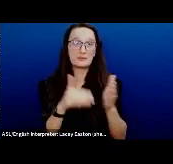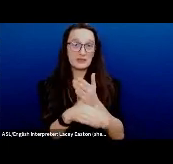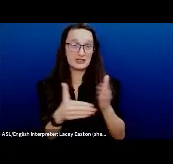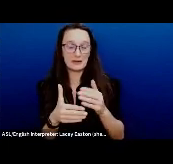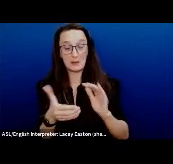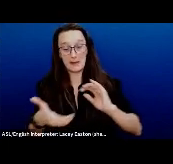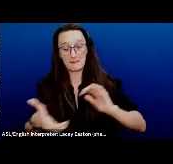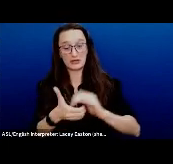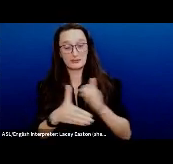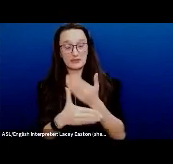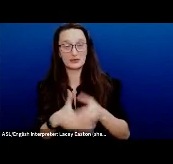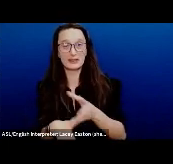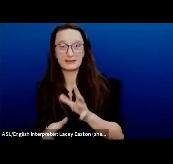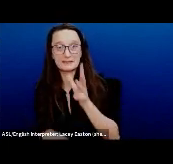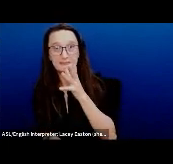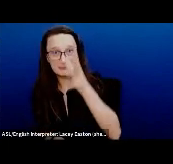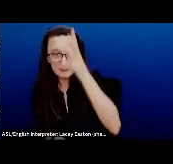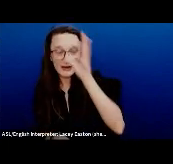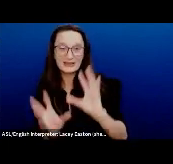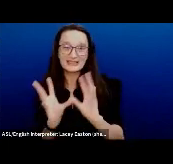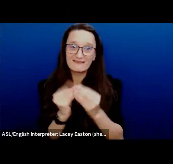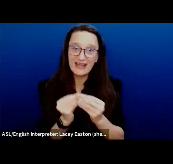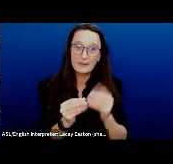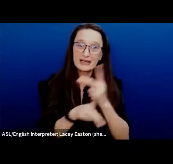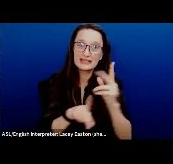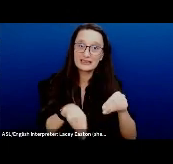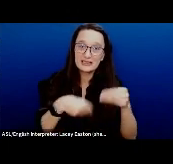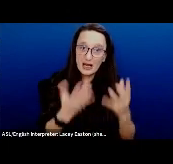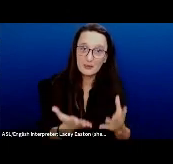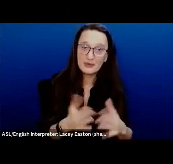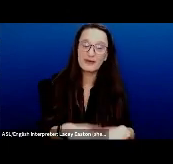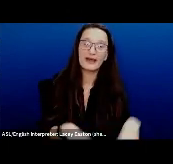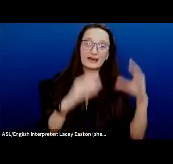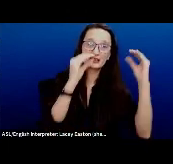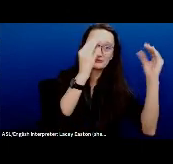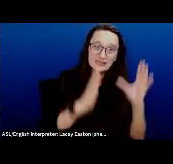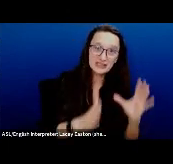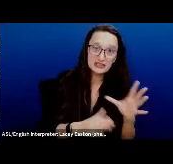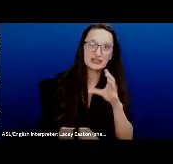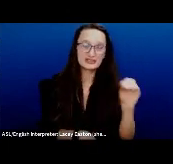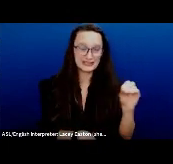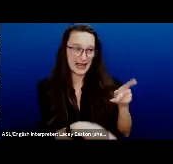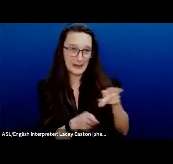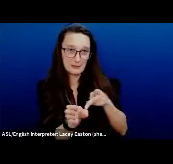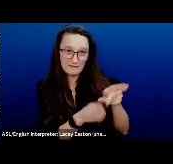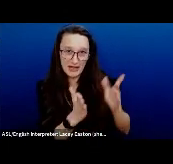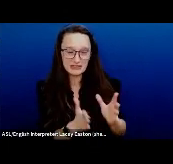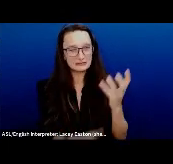líderes educativos y profesionales son esenciales. Es por eso que la